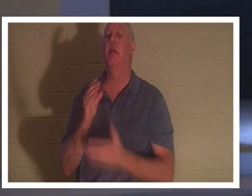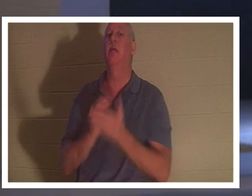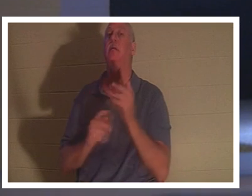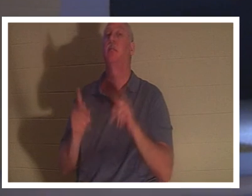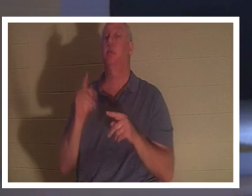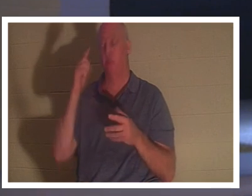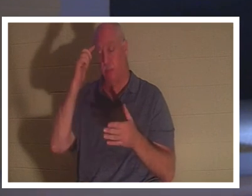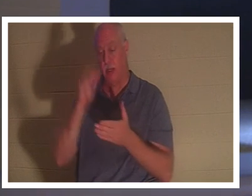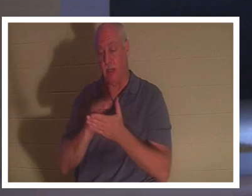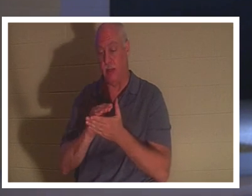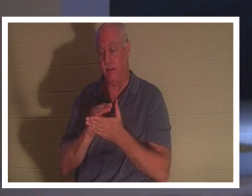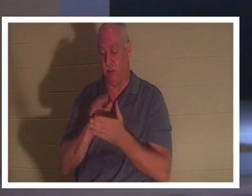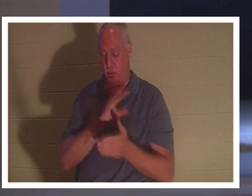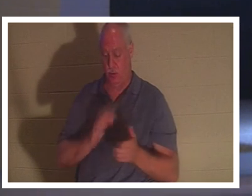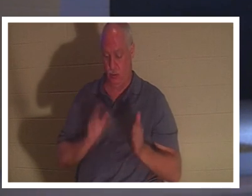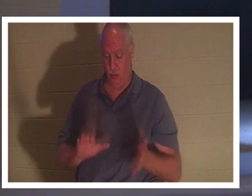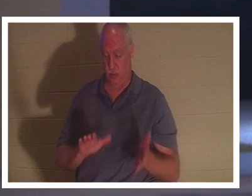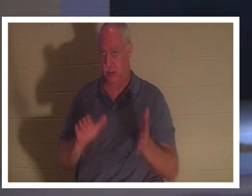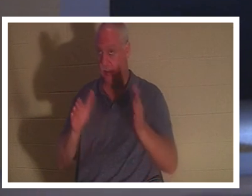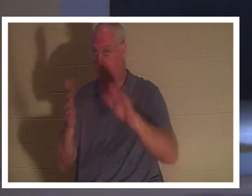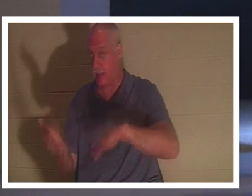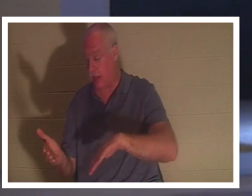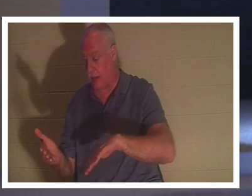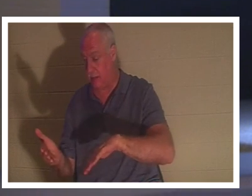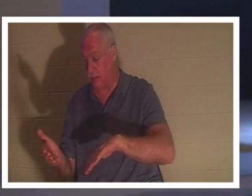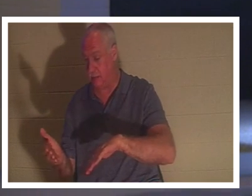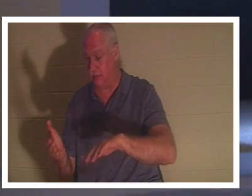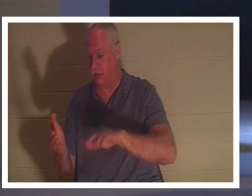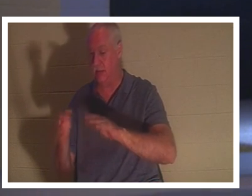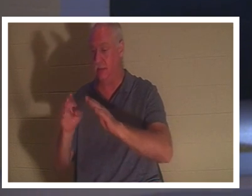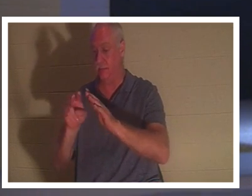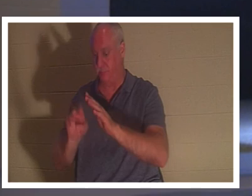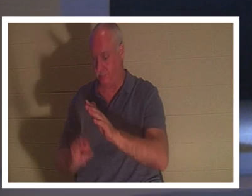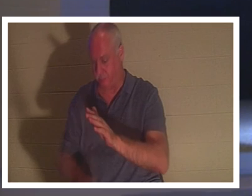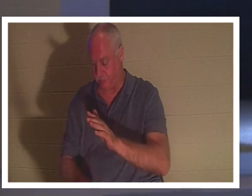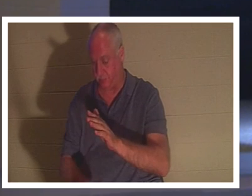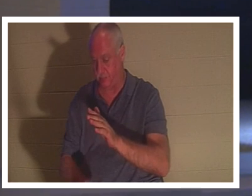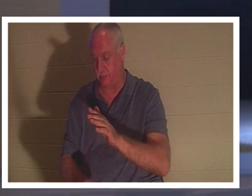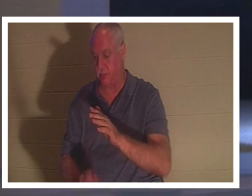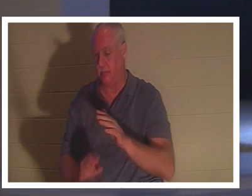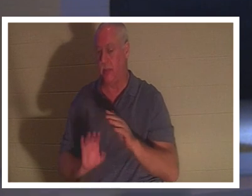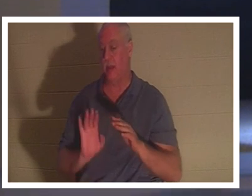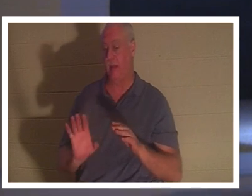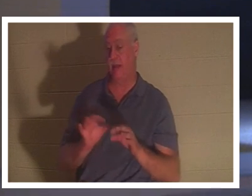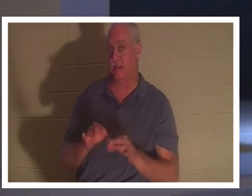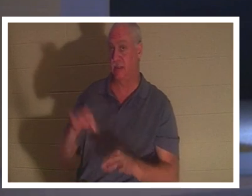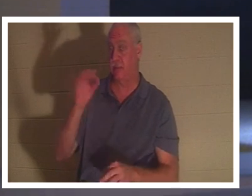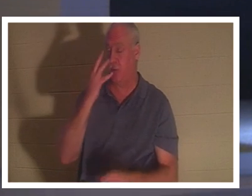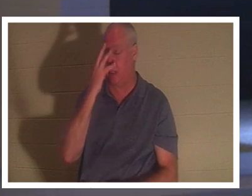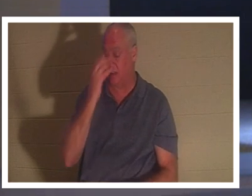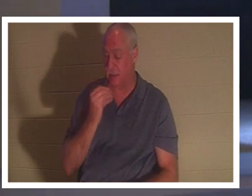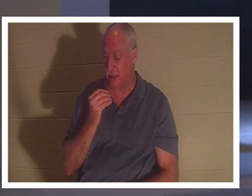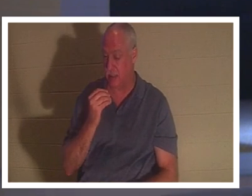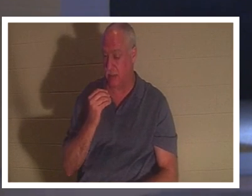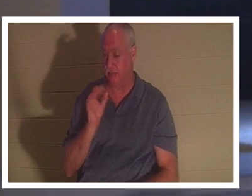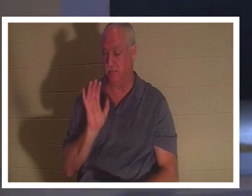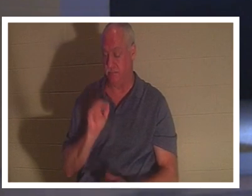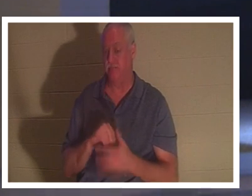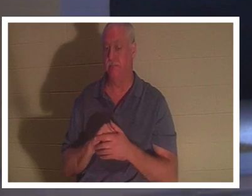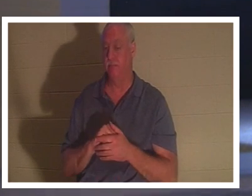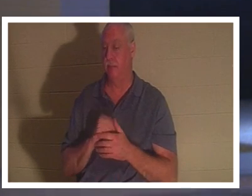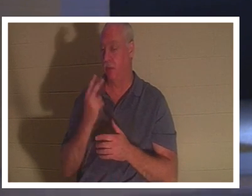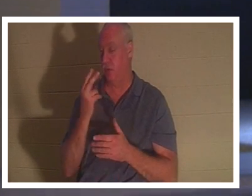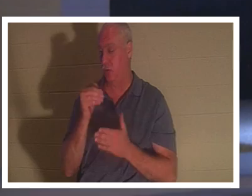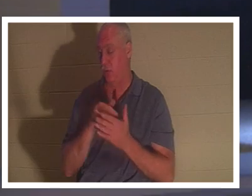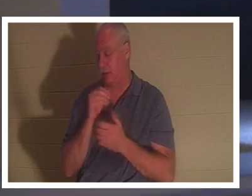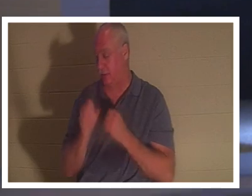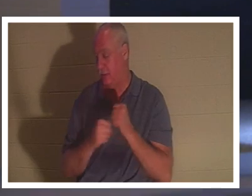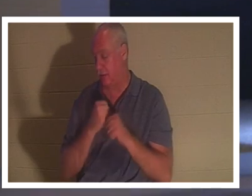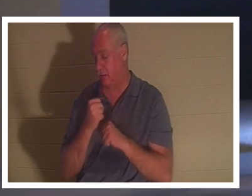土に埋められると、その魂は2000年間、そしてイエスが来られるまで意識を失ったまま眠っていると信じる人もいます。